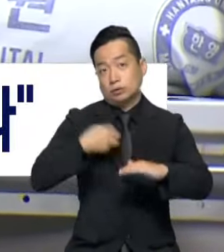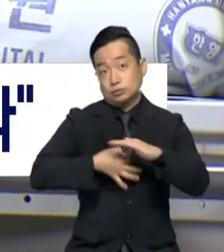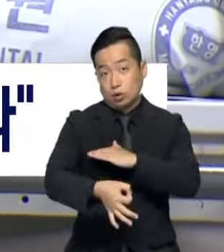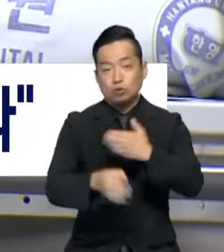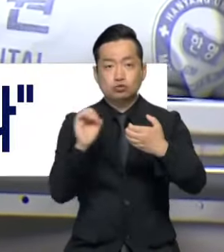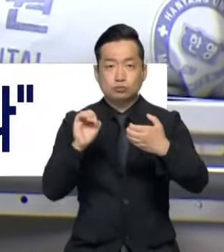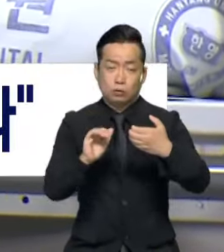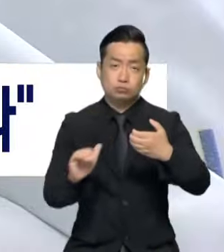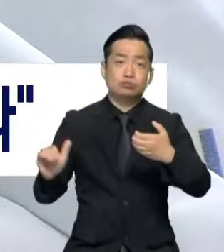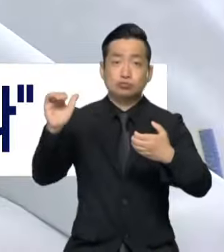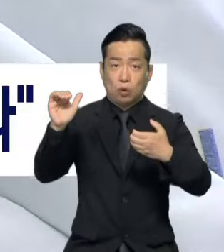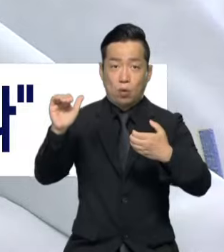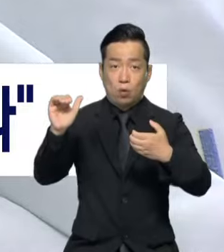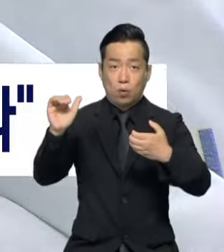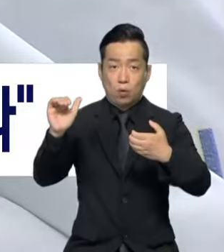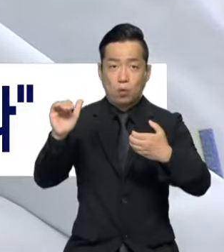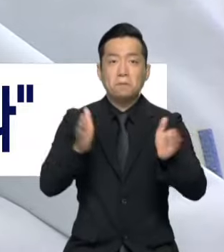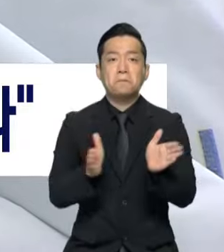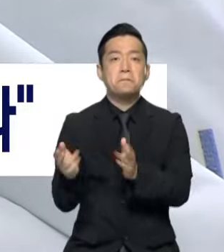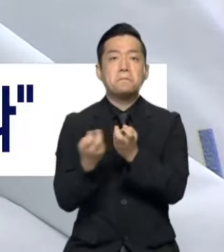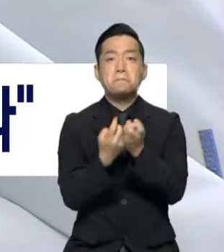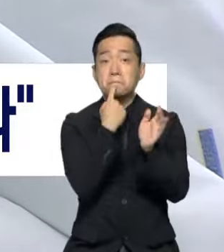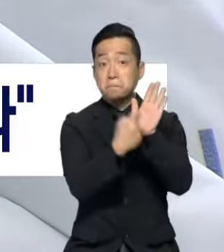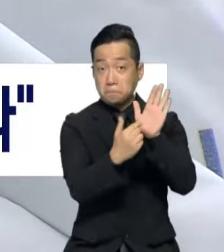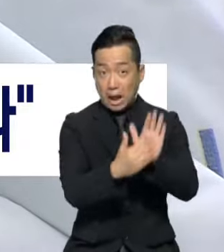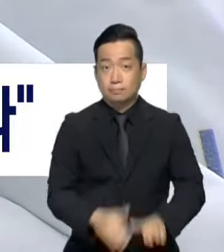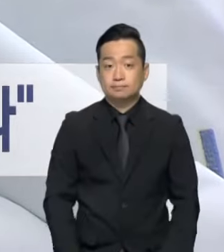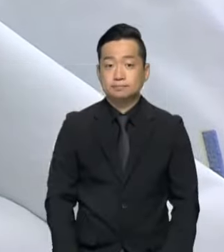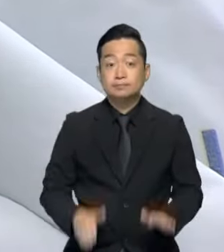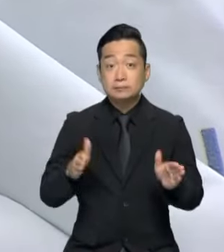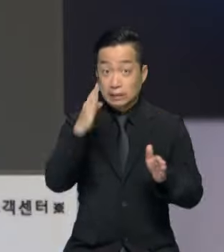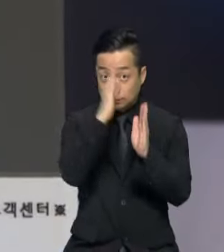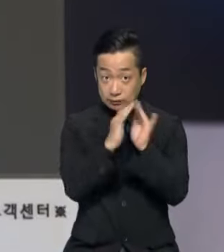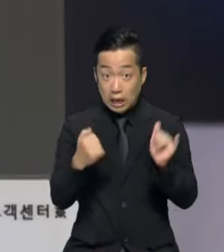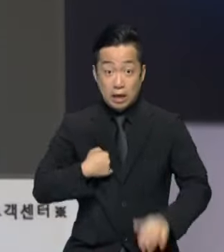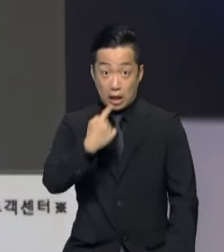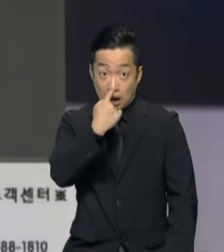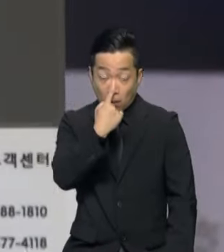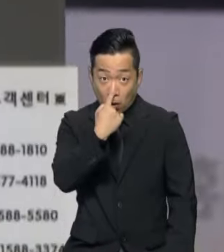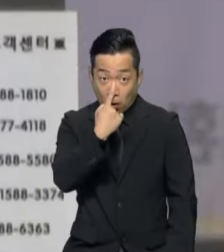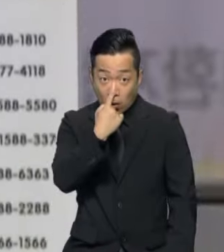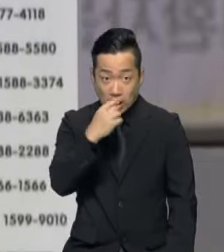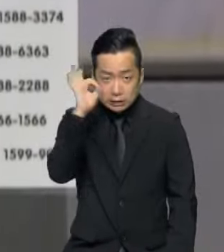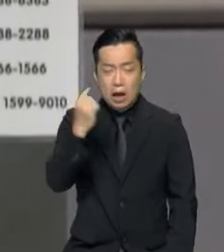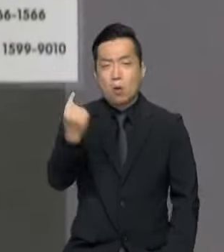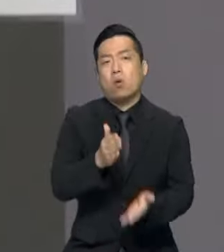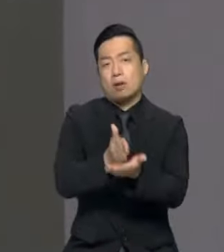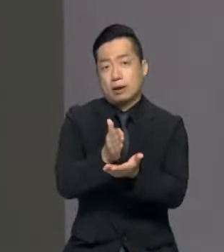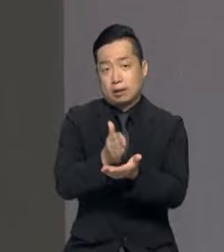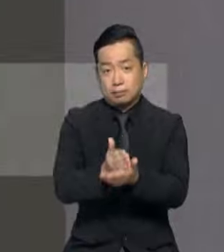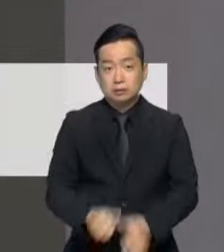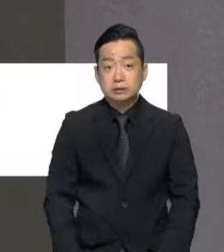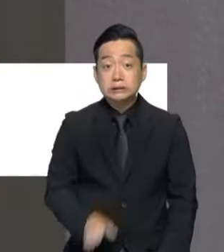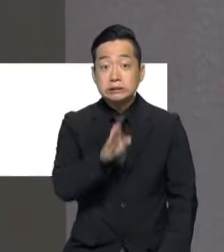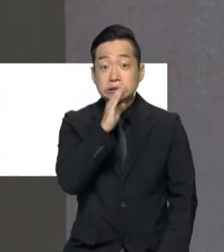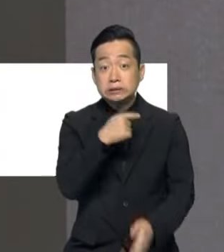올리는 방안을 대책으로 내놨습니다. 경증 환자 스스로 덜 찾게 하려는 건데 실손 보험의 가입자가 3,900만 명에